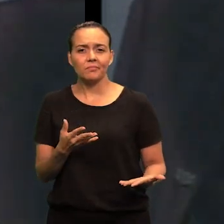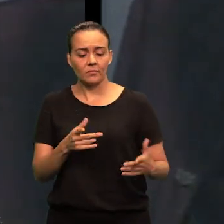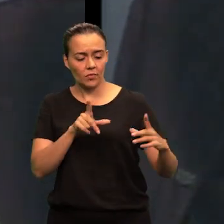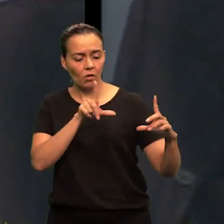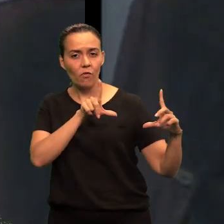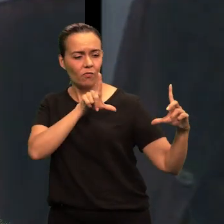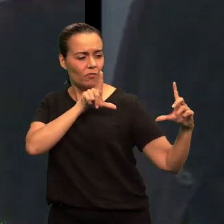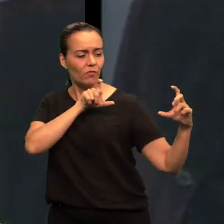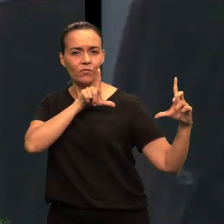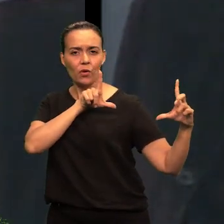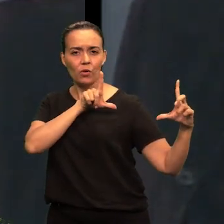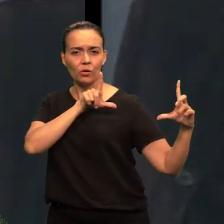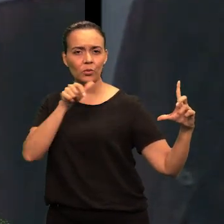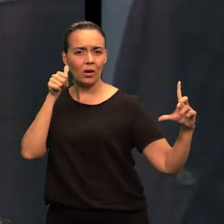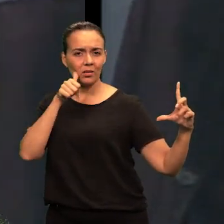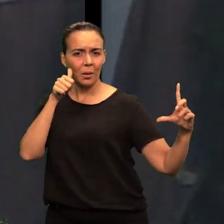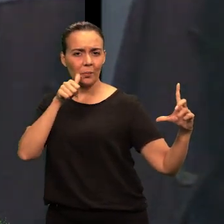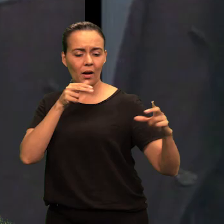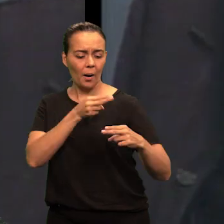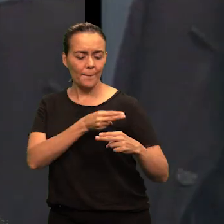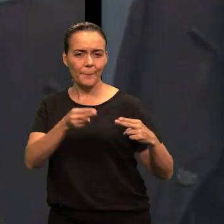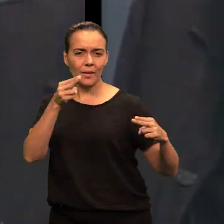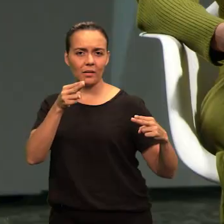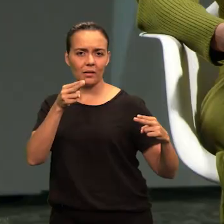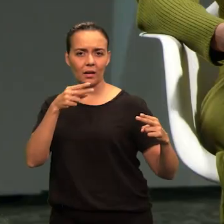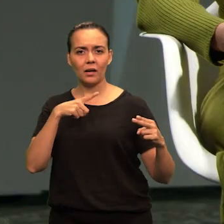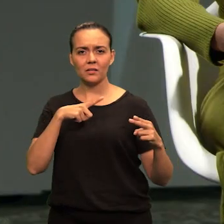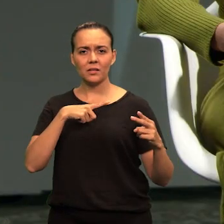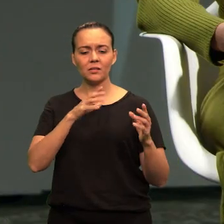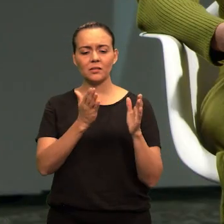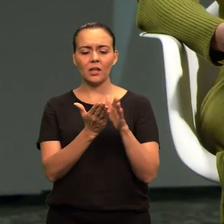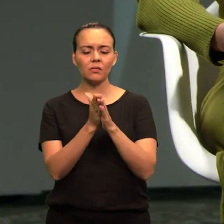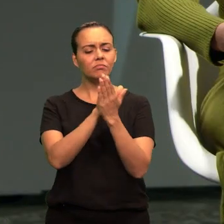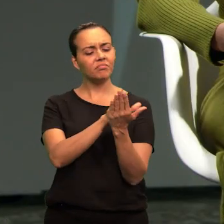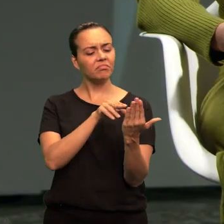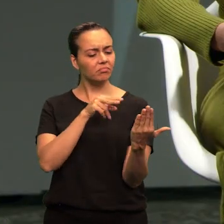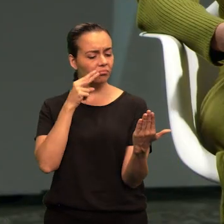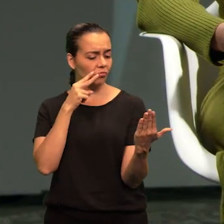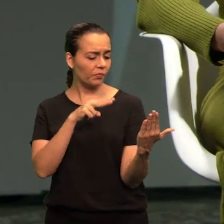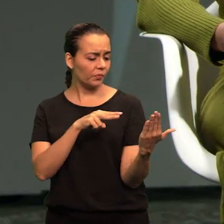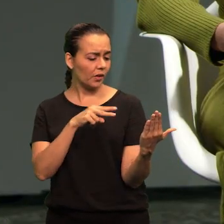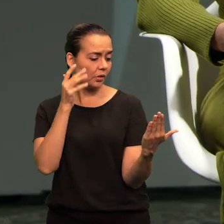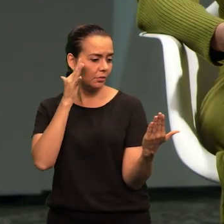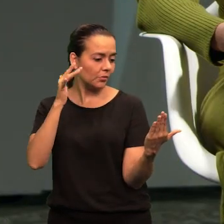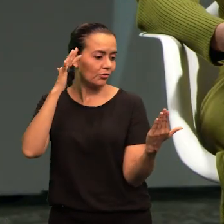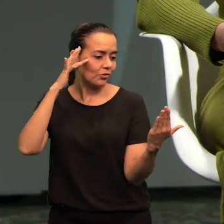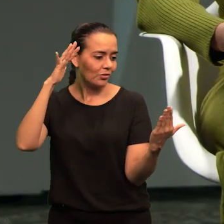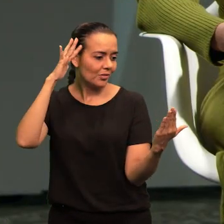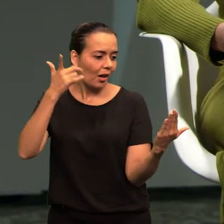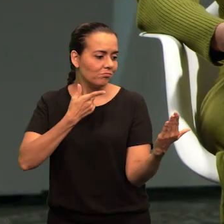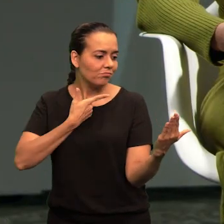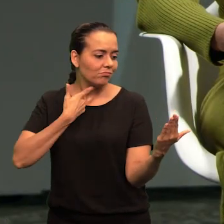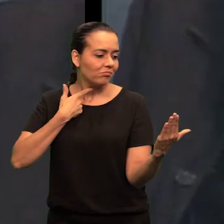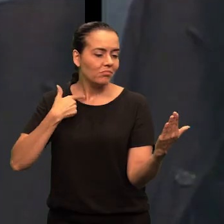Mesmo na fotografia da modelo pelada na Playboy, tem a parte de trás, aquilo que não é mostrado, o que se pode imaginar.